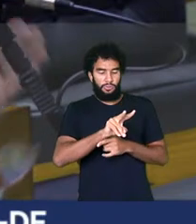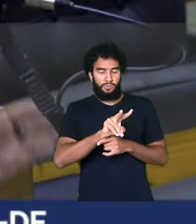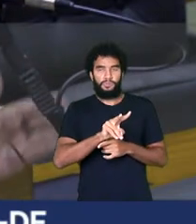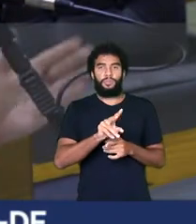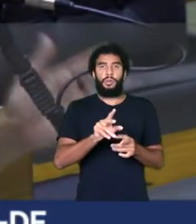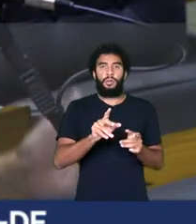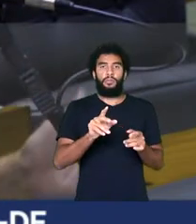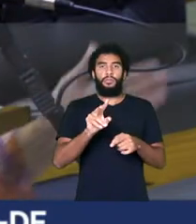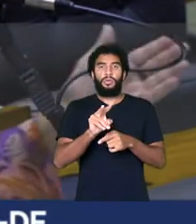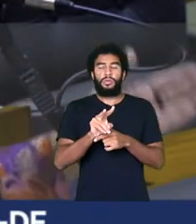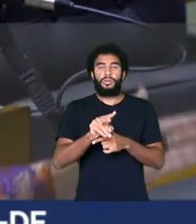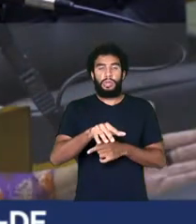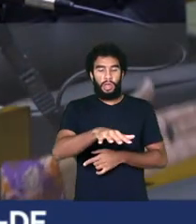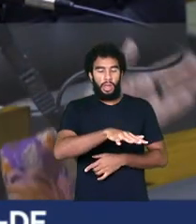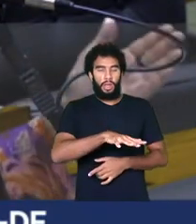NÓS POSSAMOS PRESERVAR...